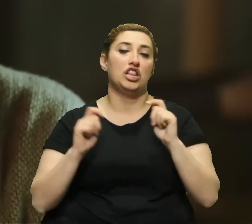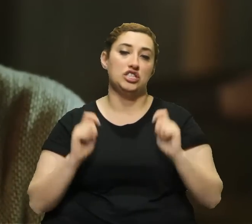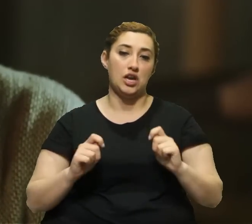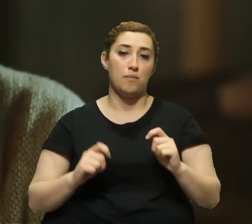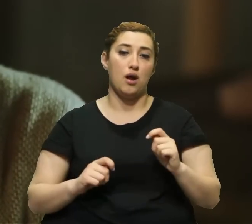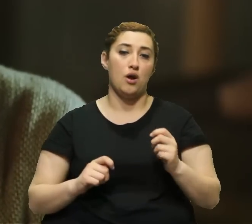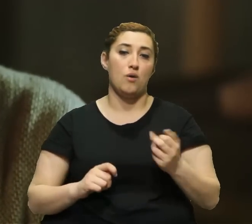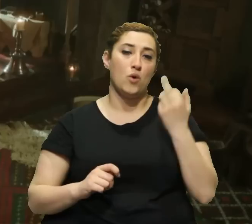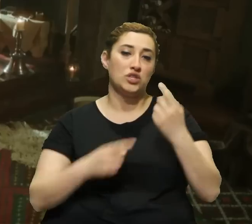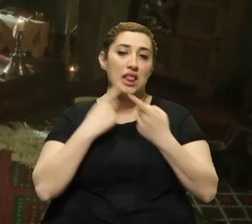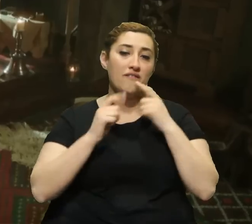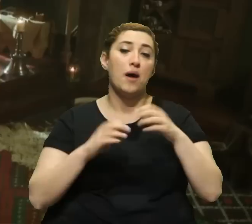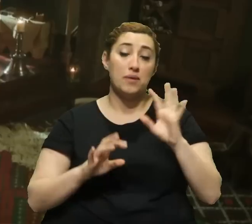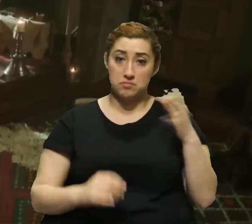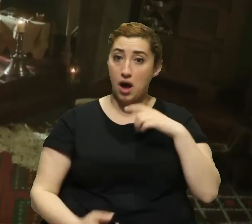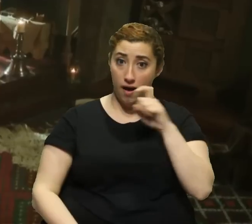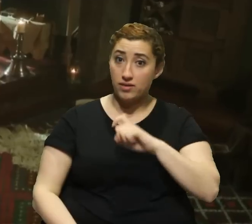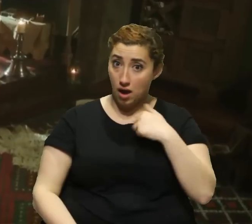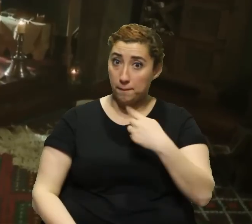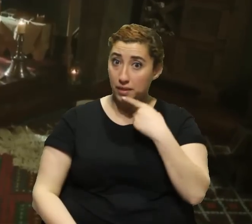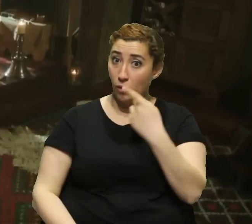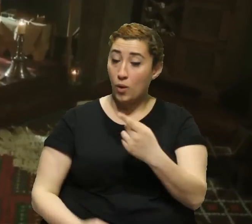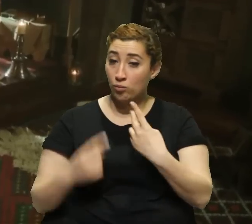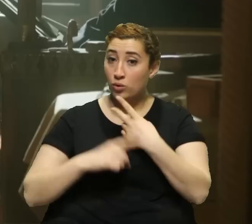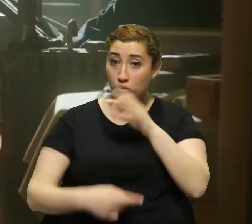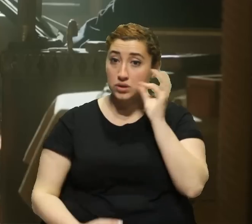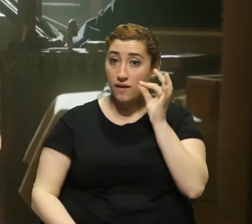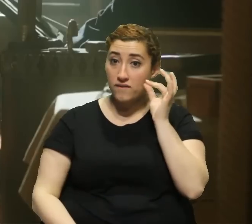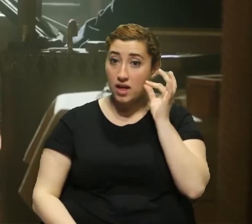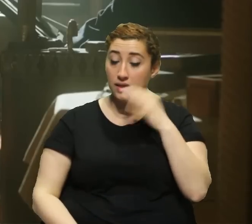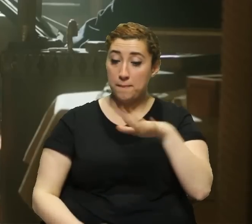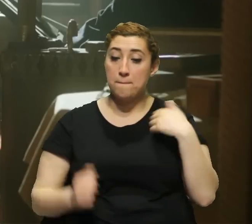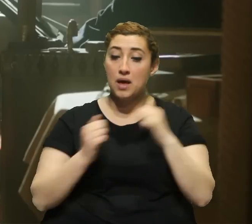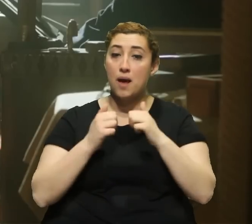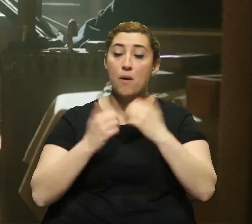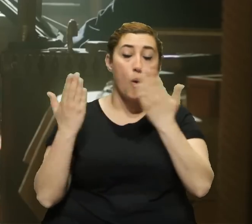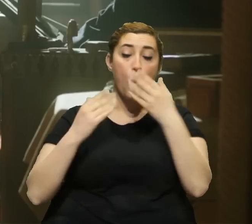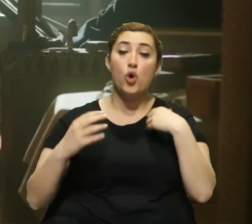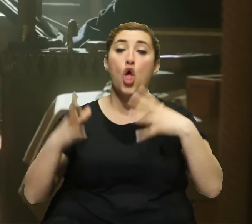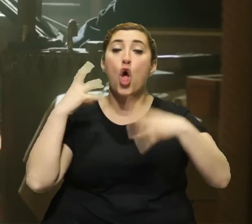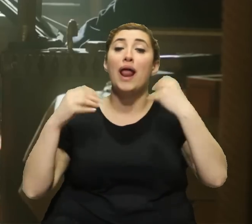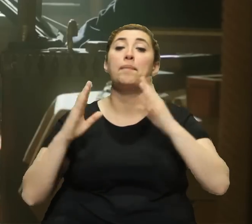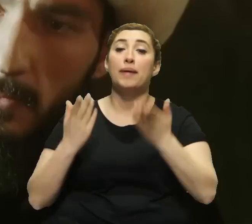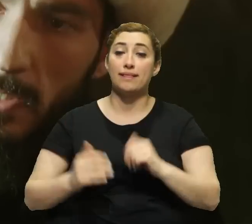Boş laf ile değil. -(Kadı) Hata mı ederiz Yunus Efendi? Beraber öğrenmedik mi bunları Karatay'da?